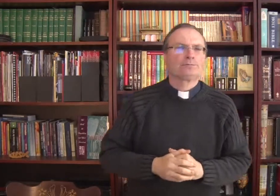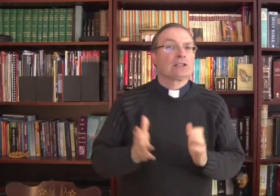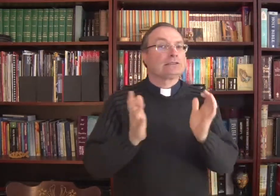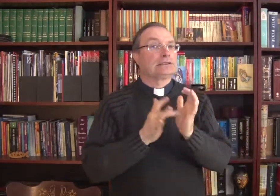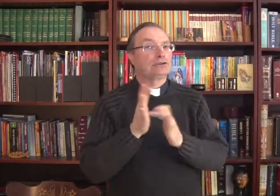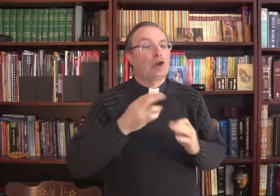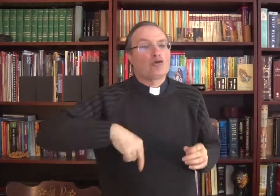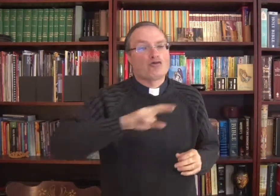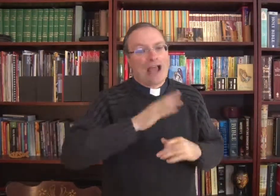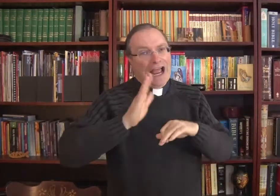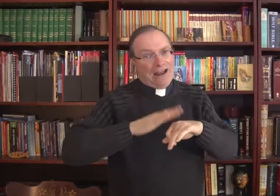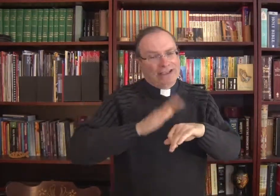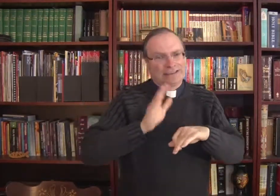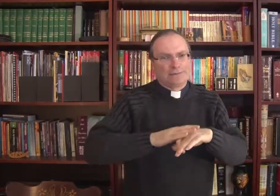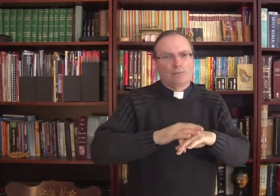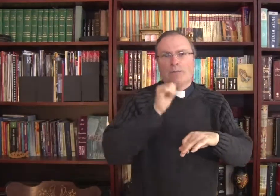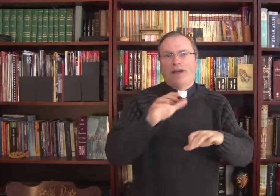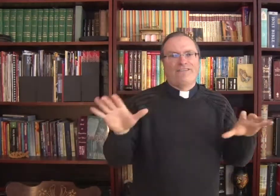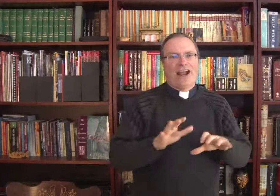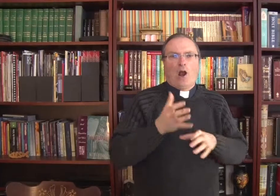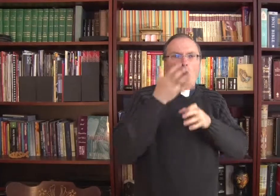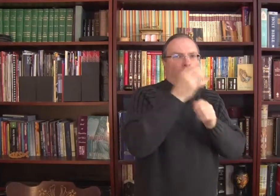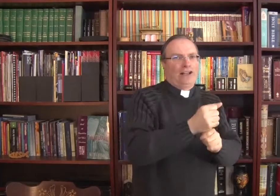Jésus nous averti de ne pas faire confiance